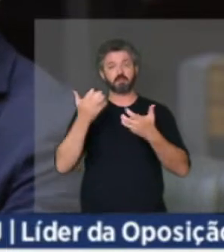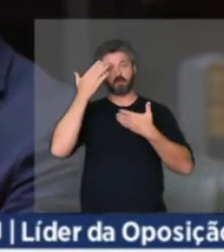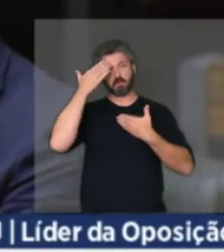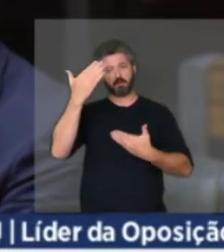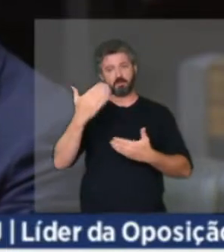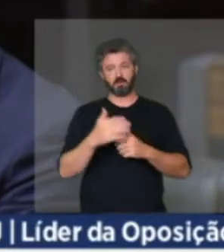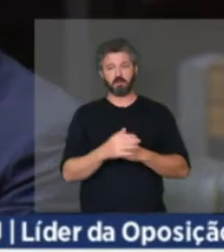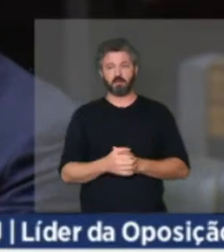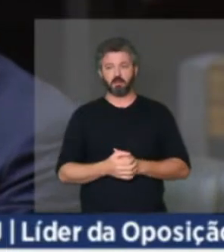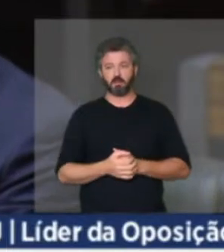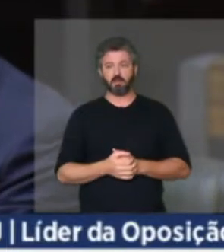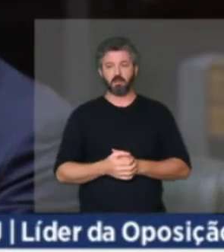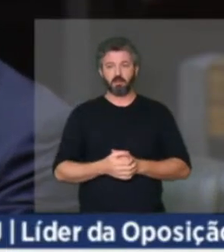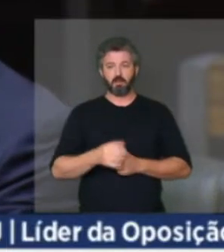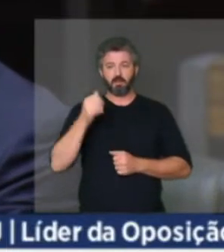DEPUTADOS QUE MANTIVERAM O ITEM NA PAUTA PARA QUE